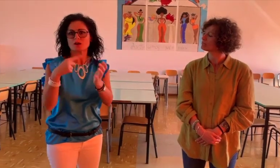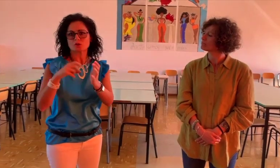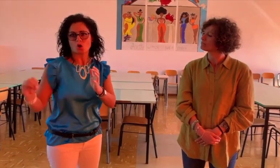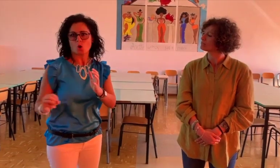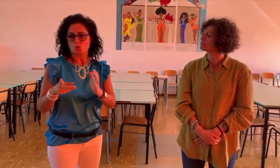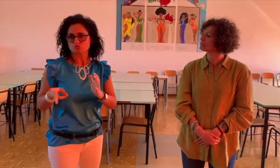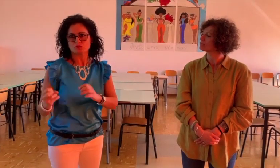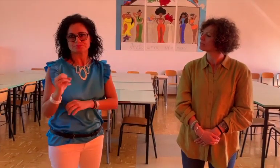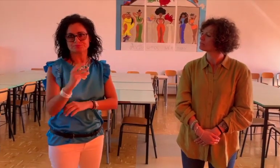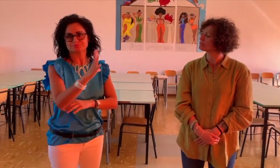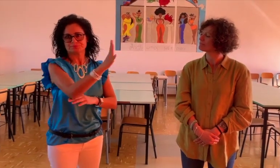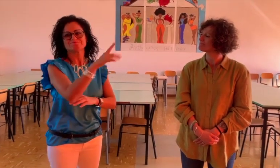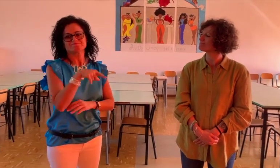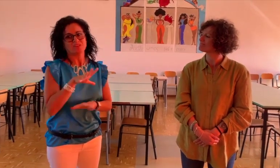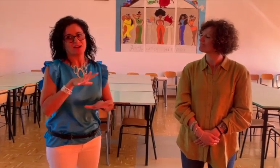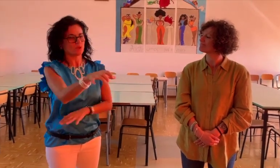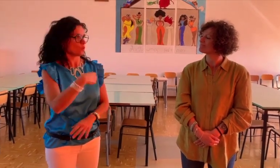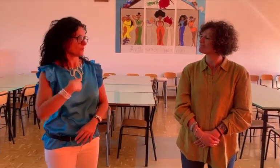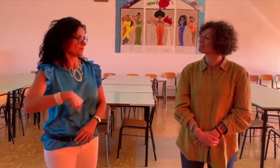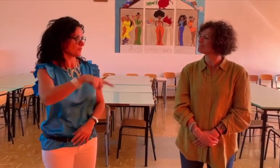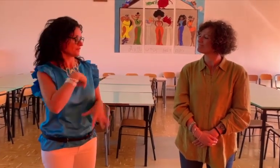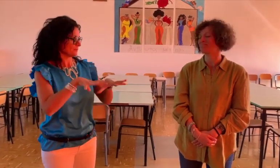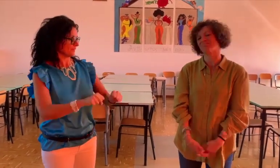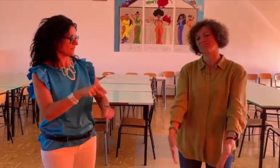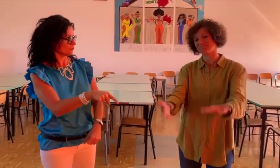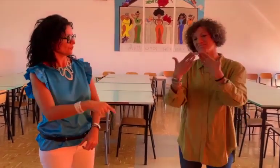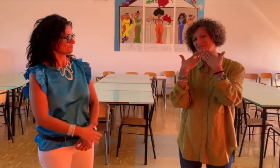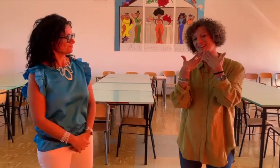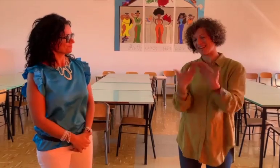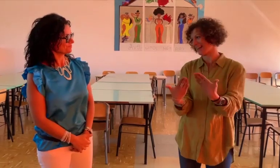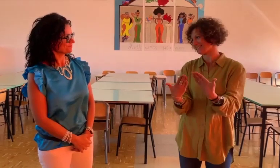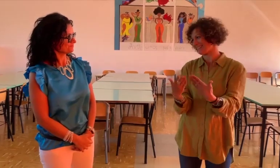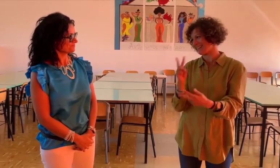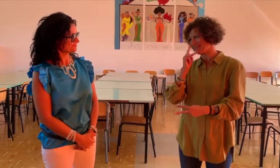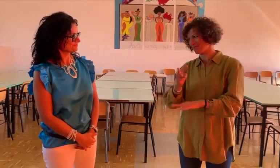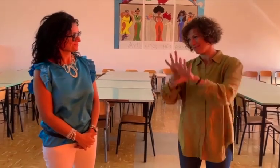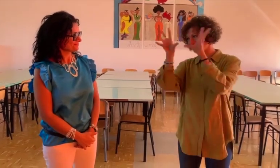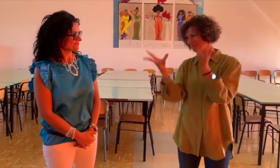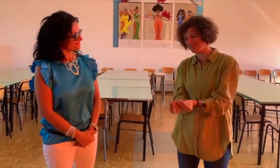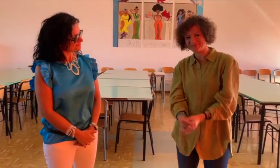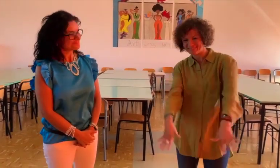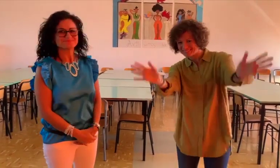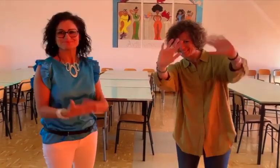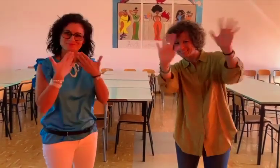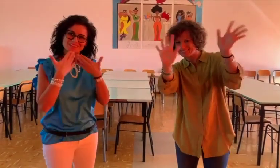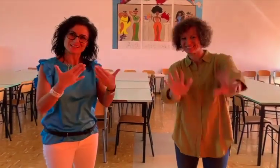Bisogna illuminare tutta questa oscurità ed è proprio così che cerchiamo di recuperare visibilità per il bene di tutti i bambini sordi. Grazie tante per tutte le risposte, molto utili. Ciao a tutti voi.